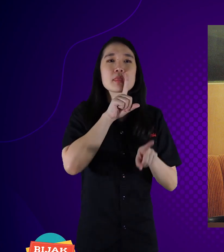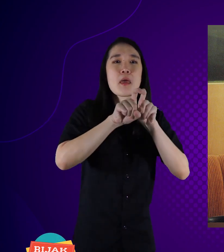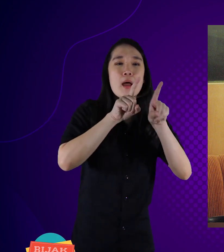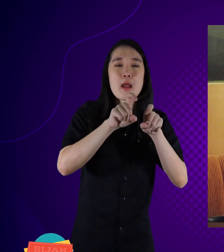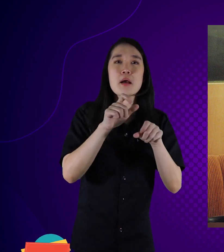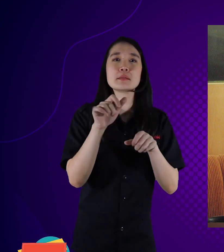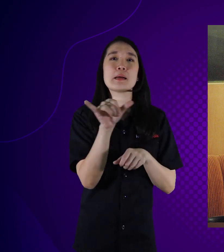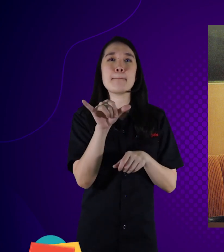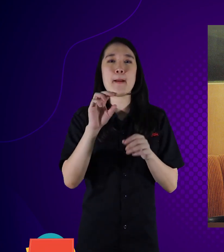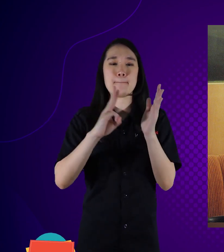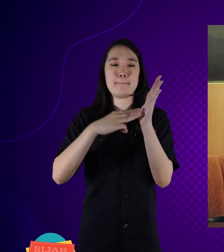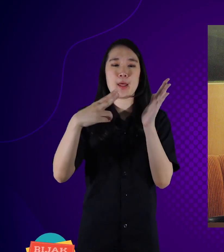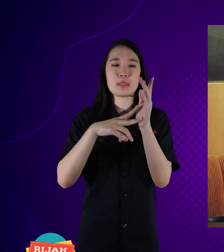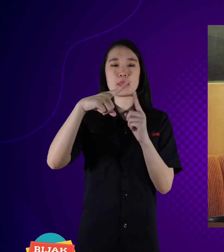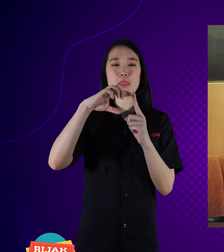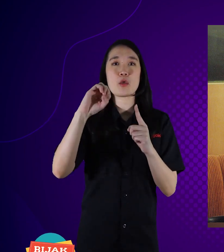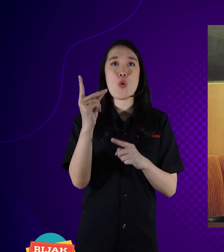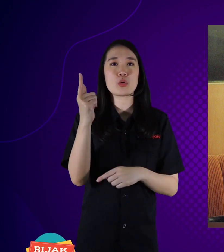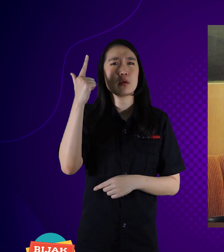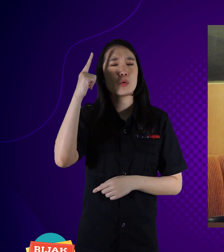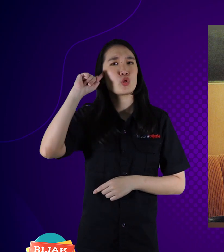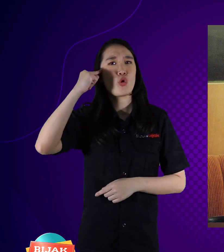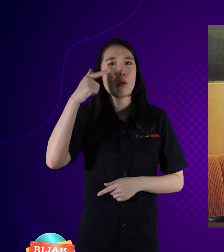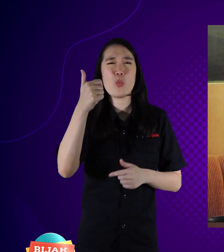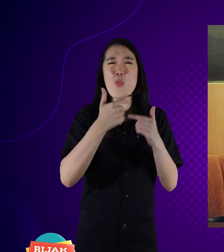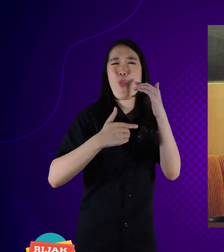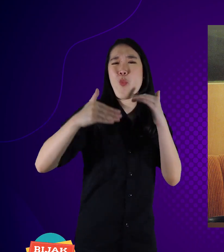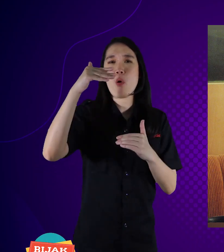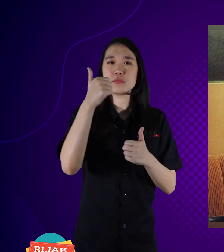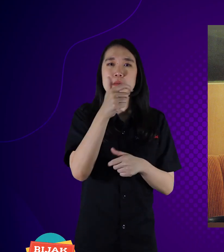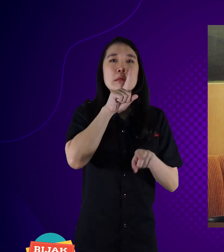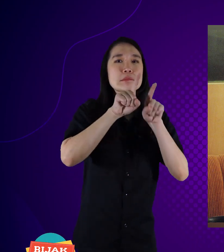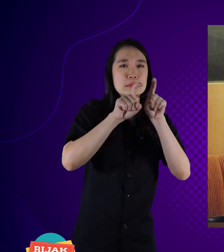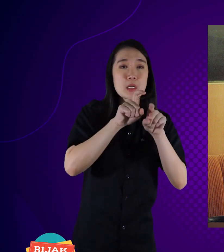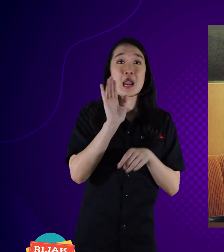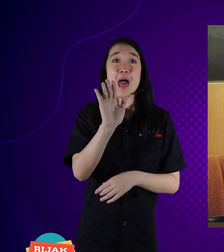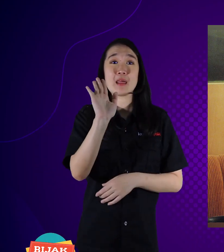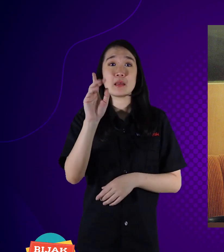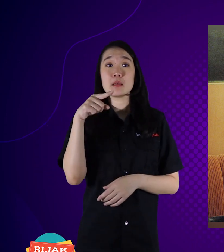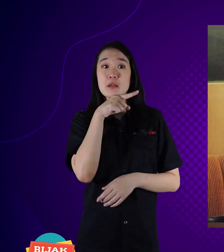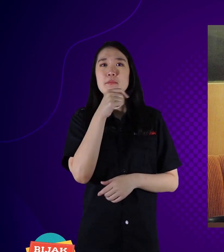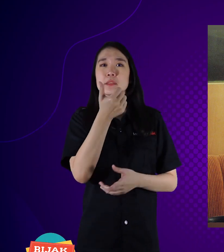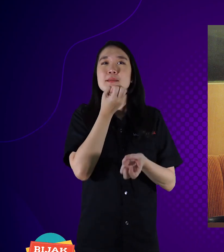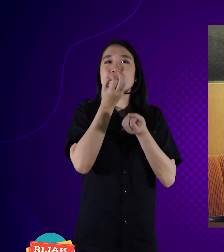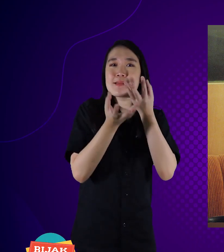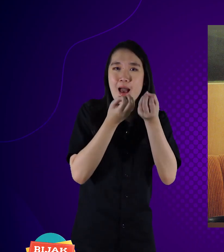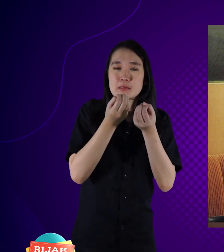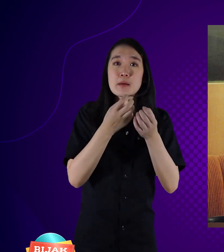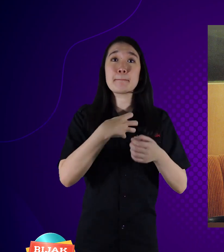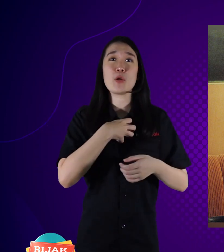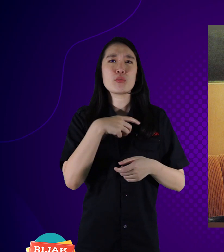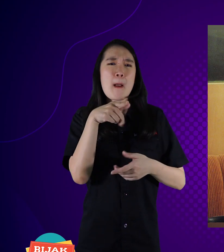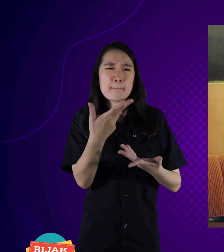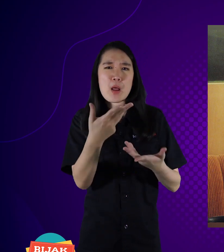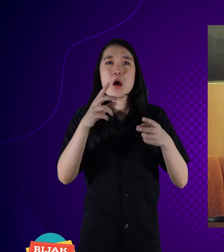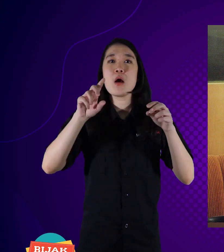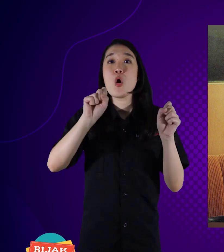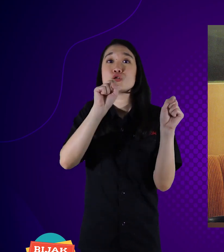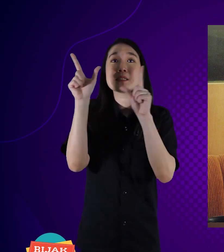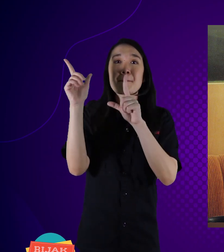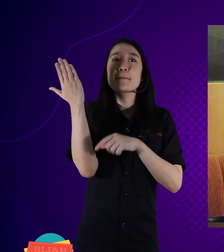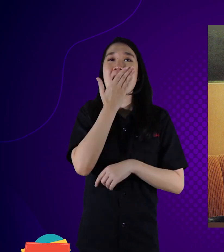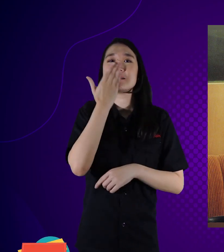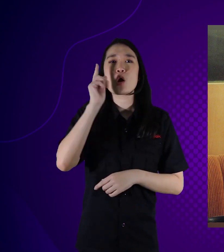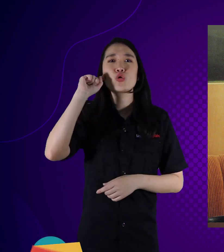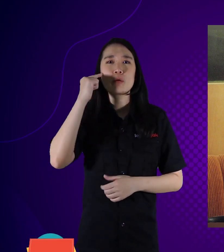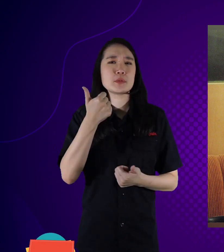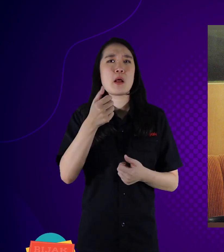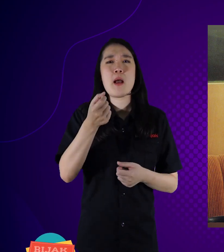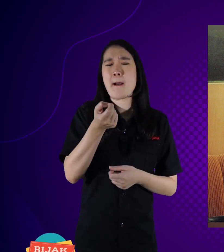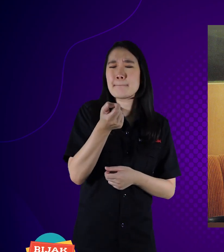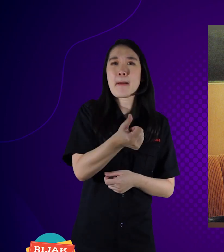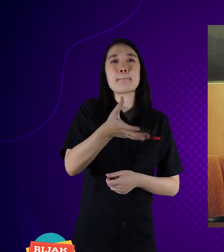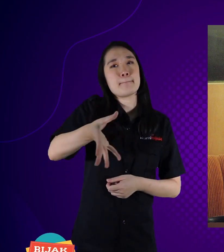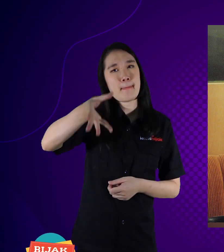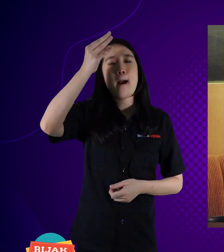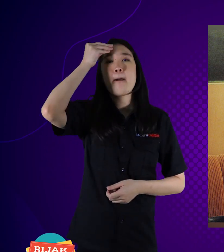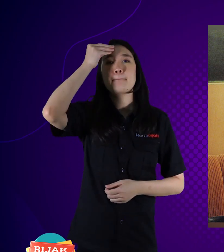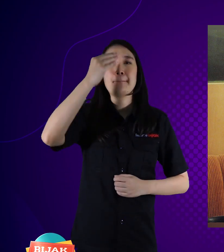Tanyalah pada mentor Tuli, nanti dia menjelaskan berdasarkan konsep Bahasa Tuli yang mudah dipahami.